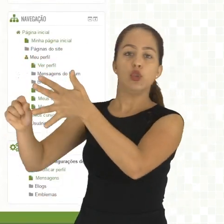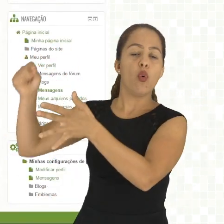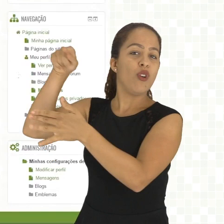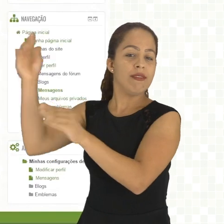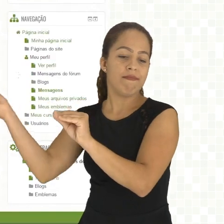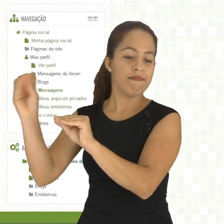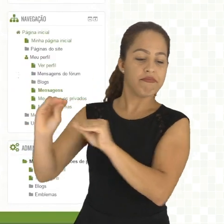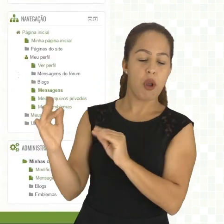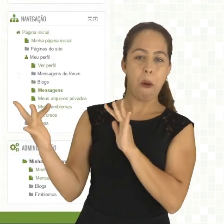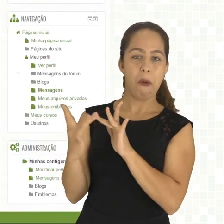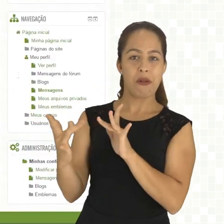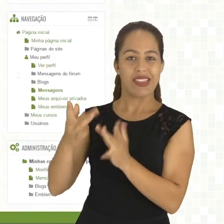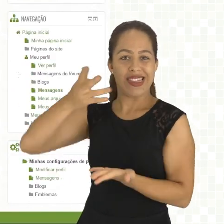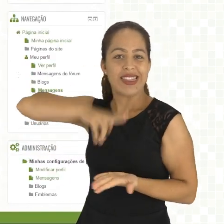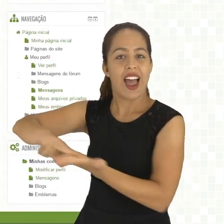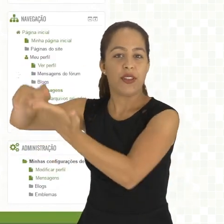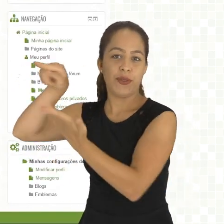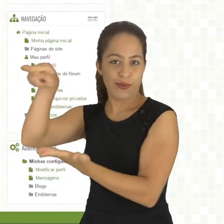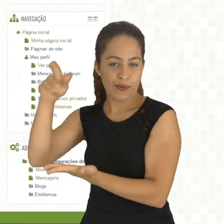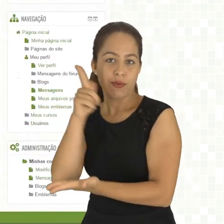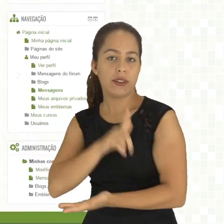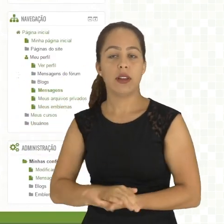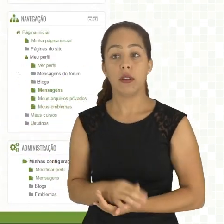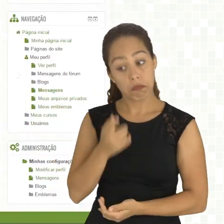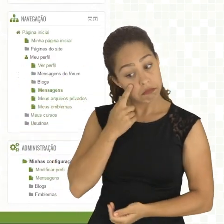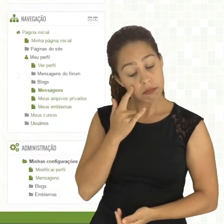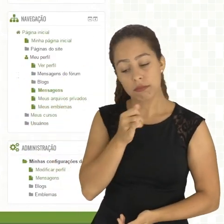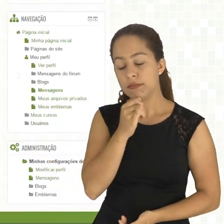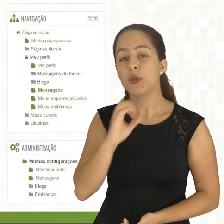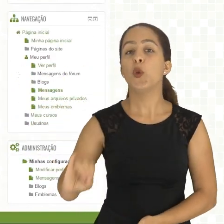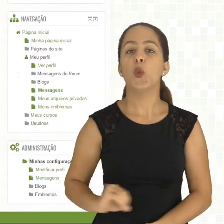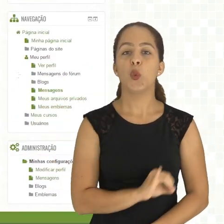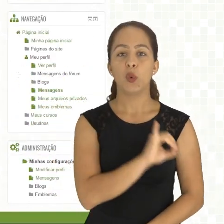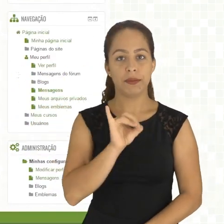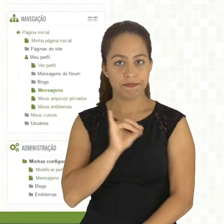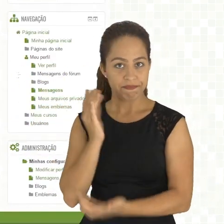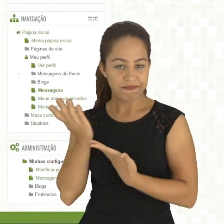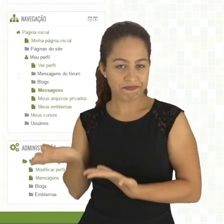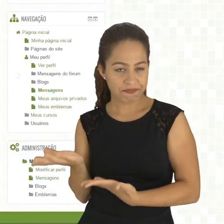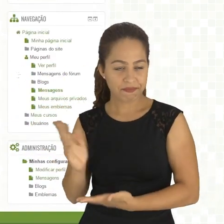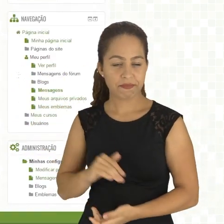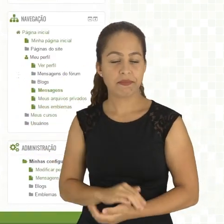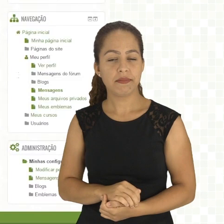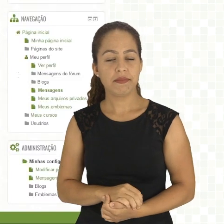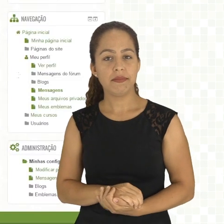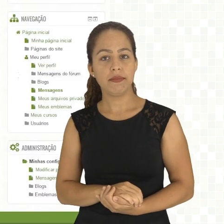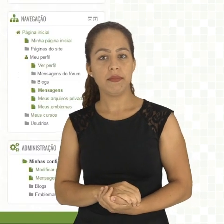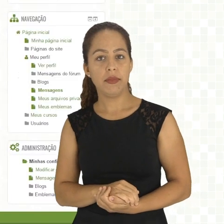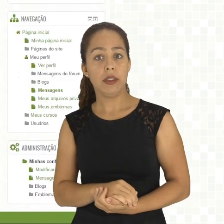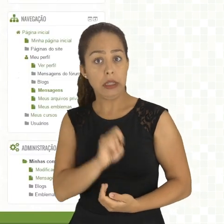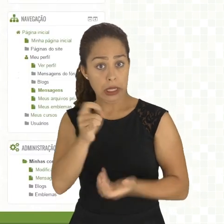contato freqüentemente aqui. Mande uma